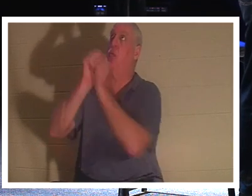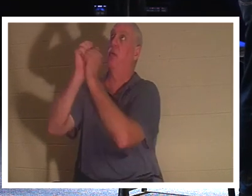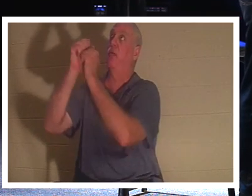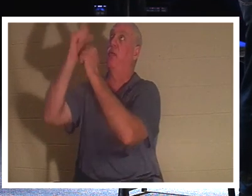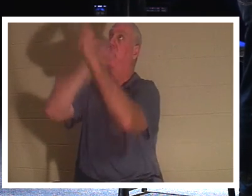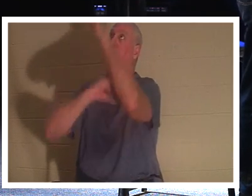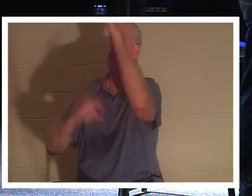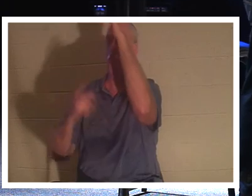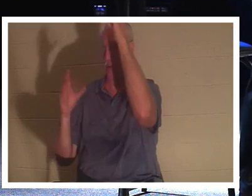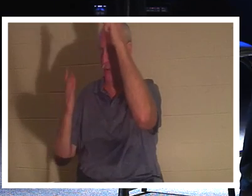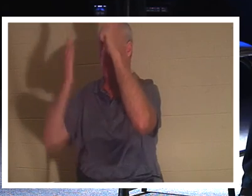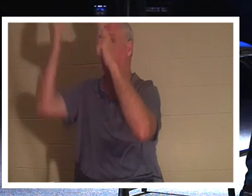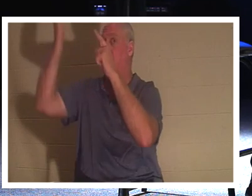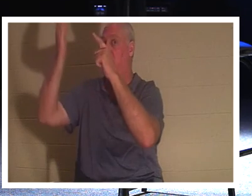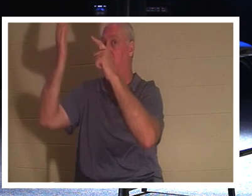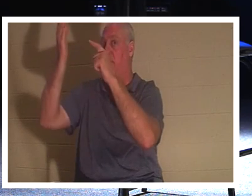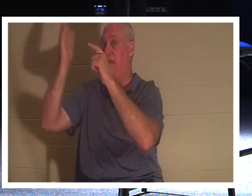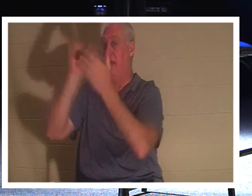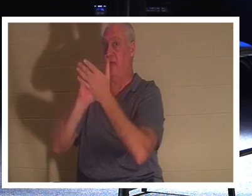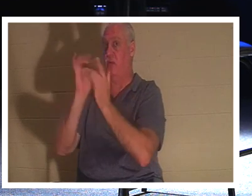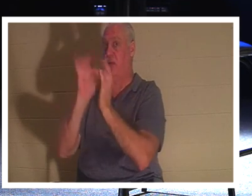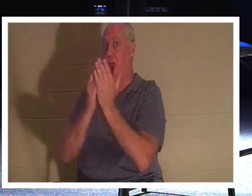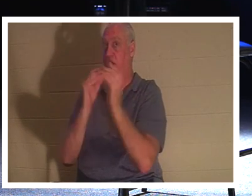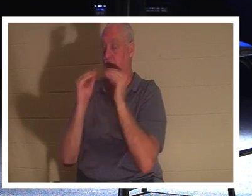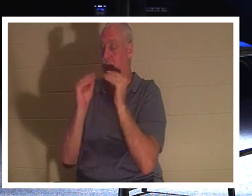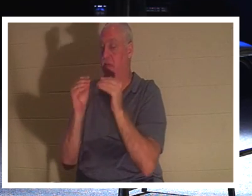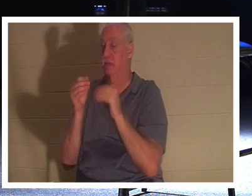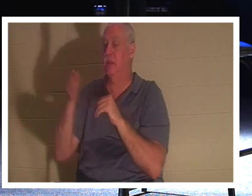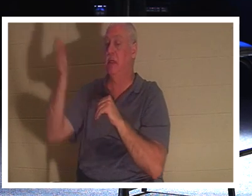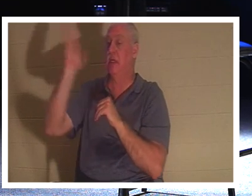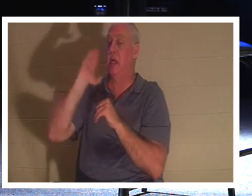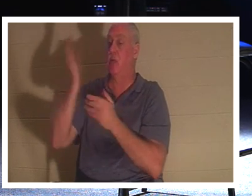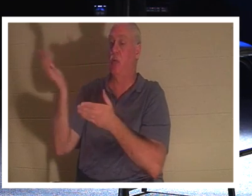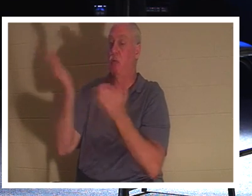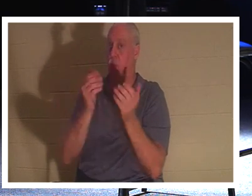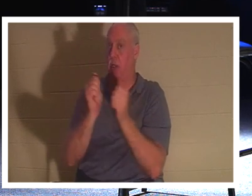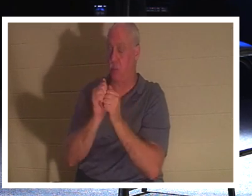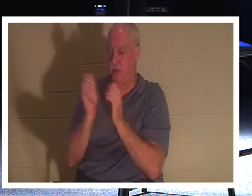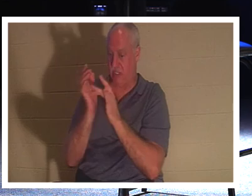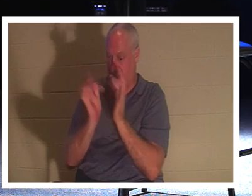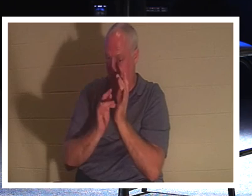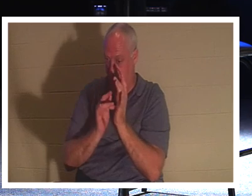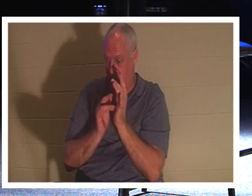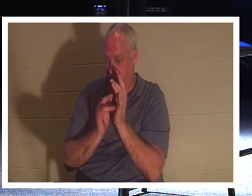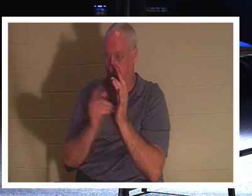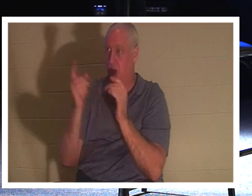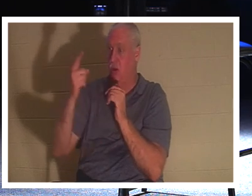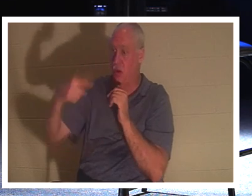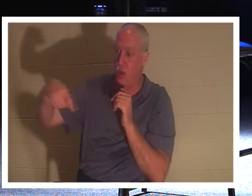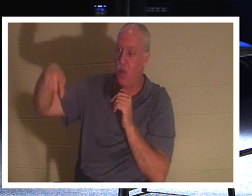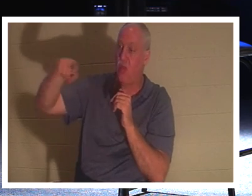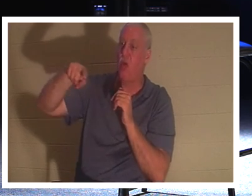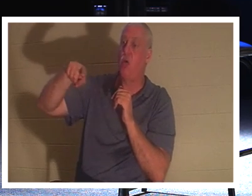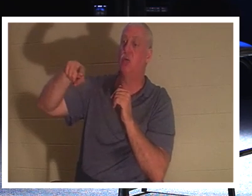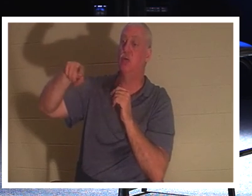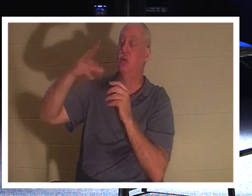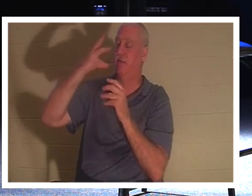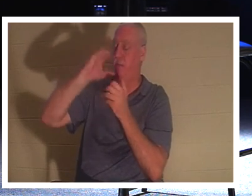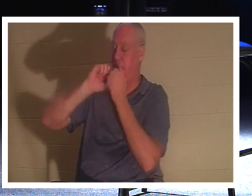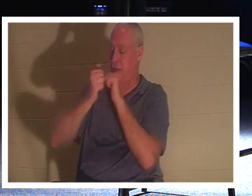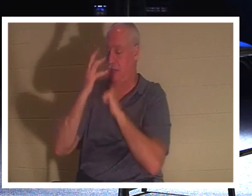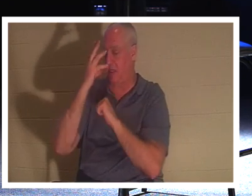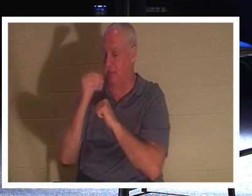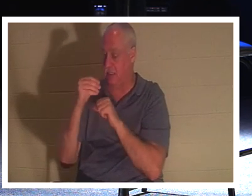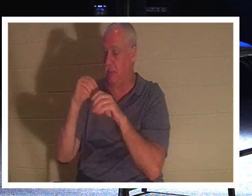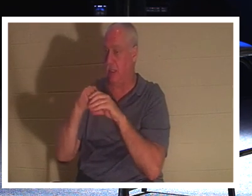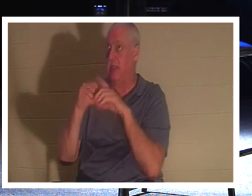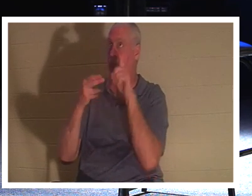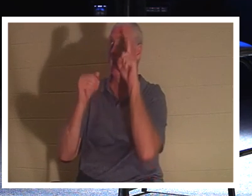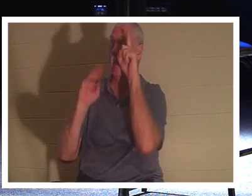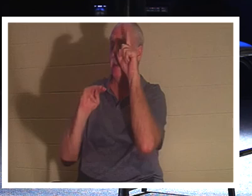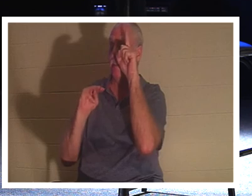учит Писание. Бог приведет с Иисусом тех, кто уснул в Нем. Когда